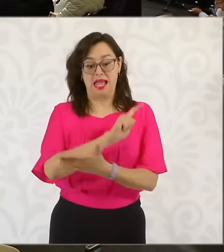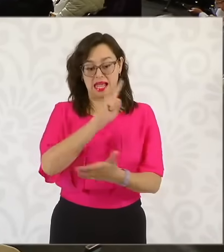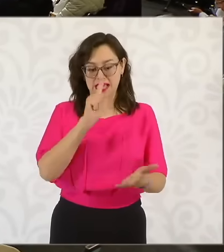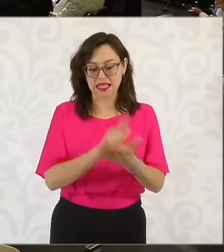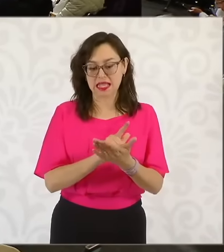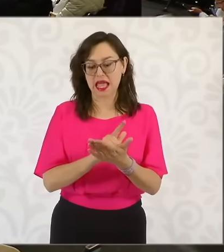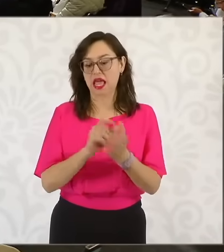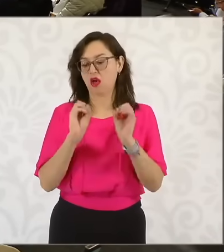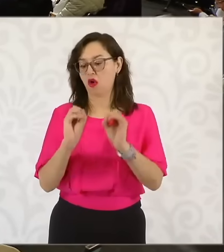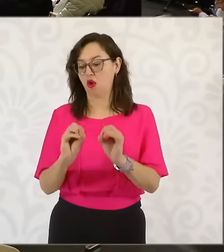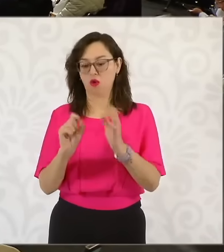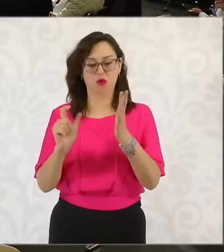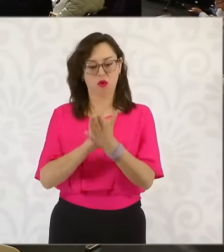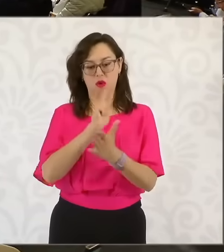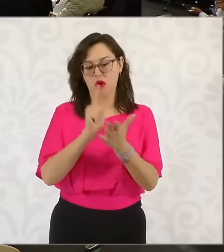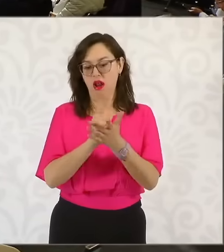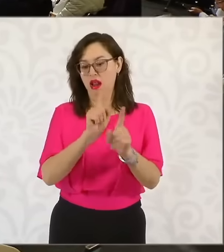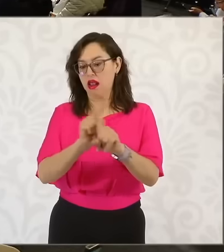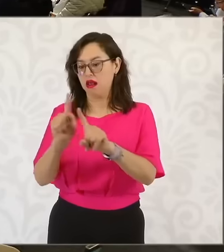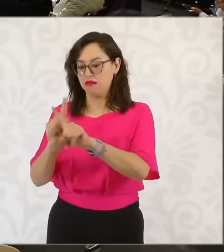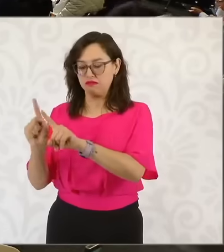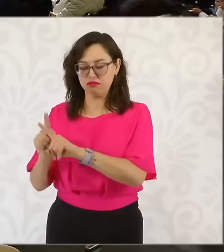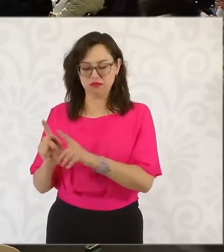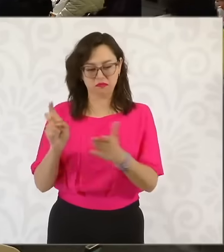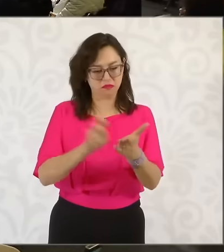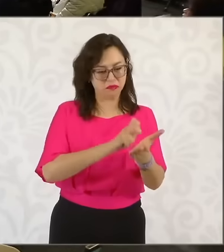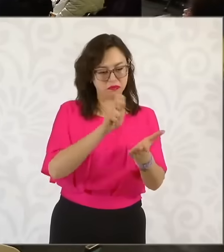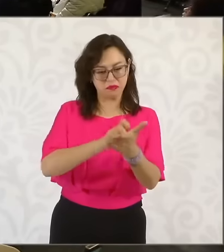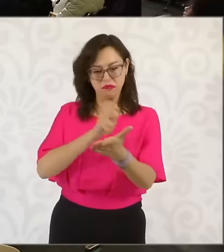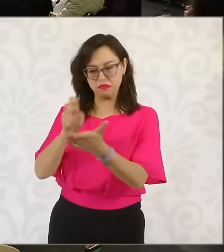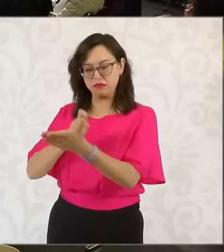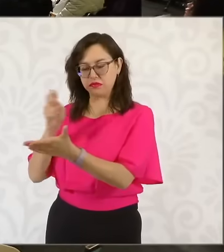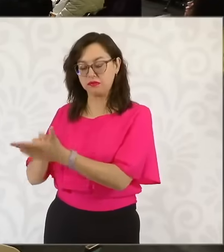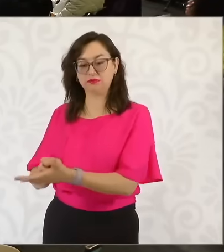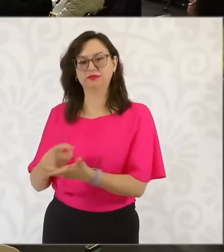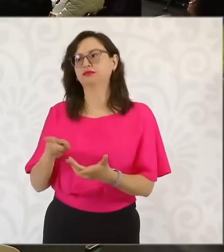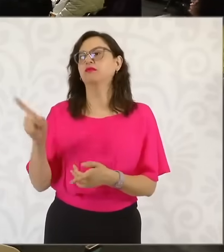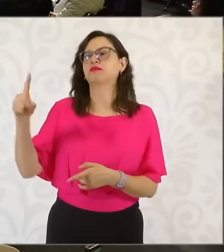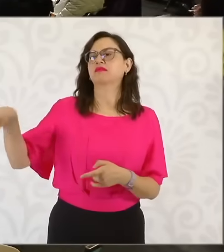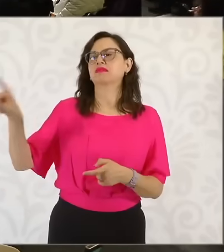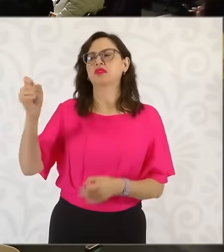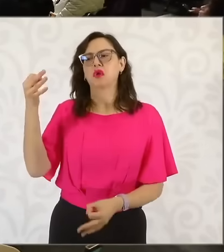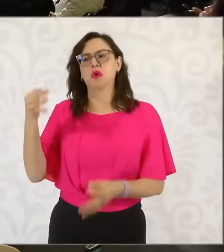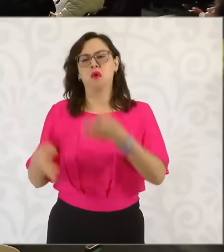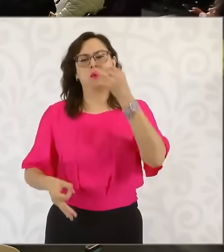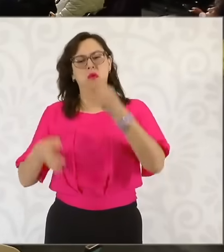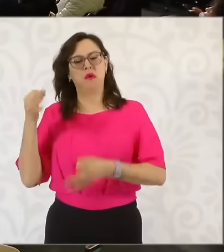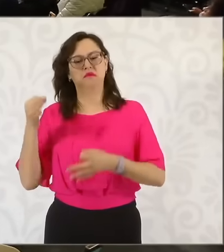evitar que los jueces con un amparo liberen las cuentas de presuntos lavadores de dinero